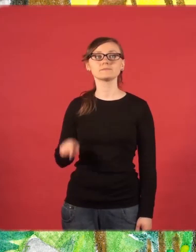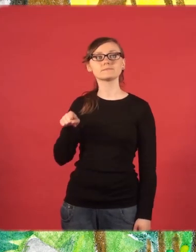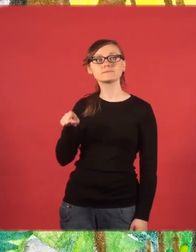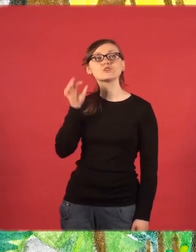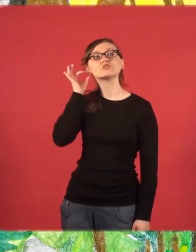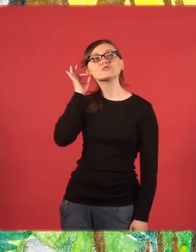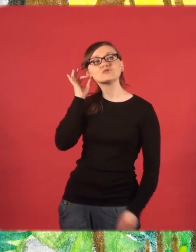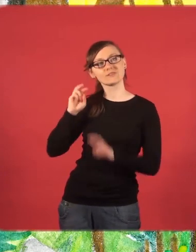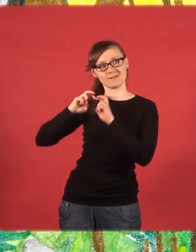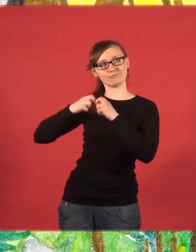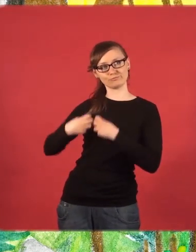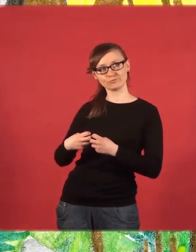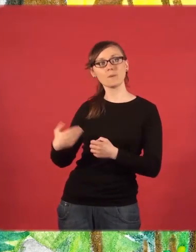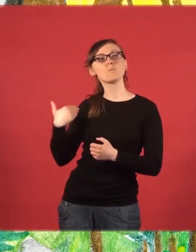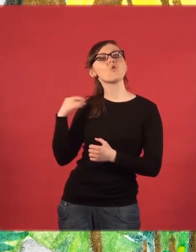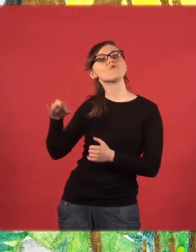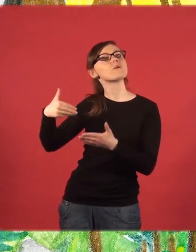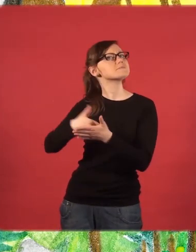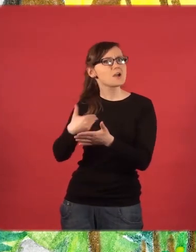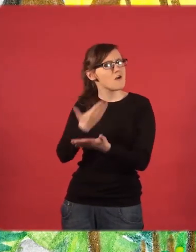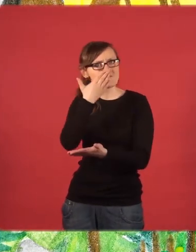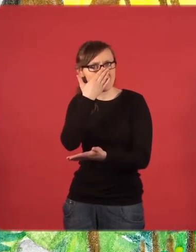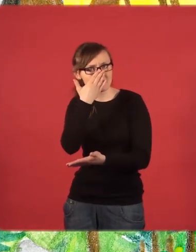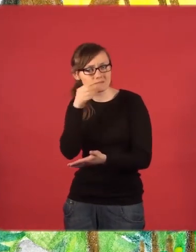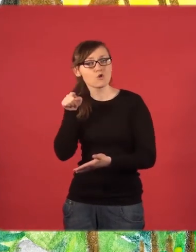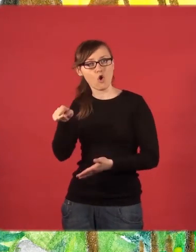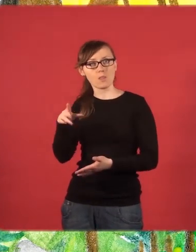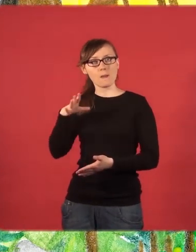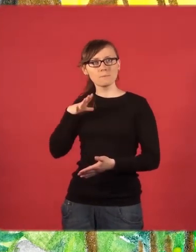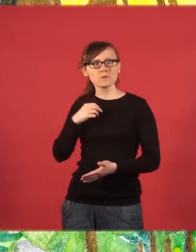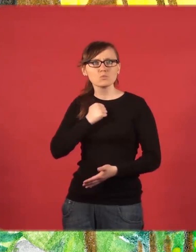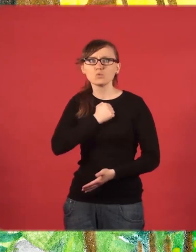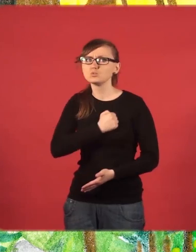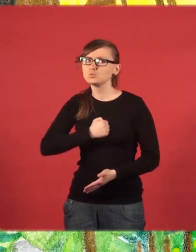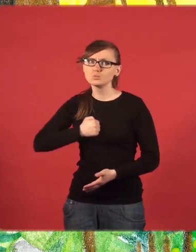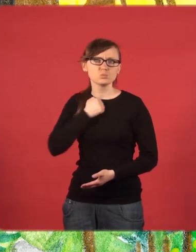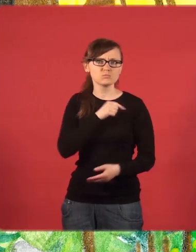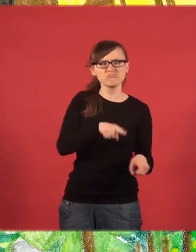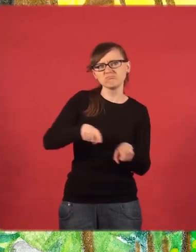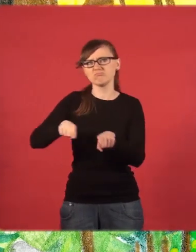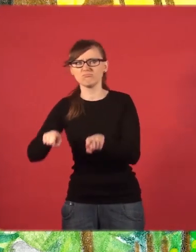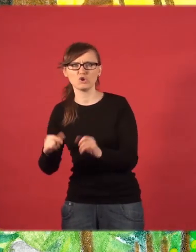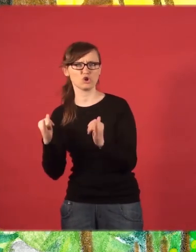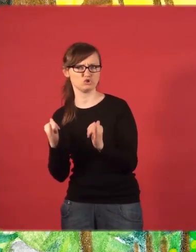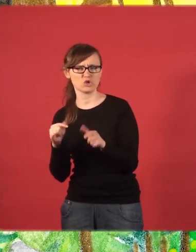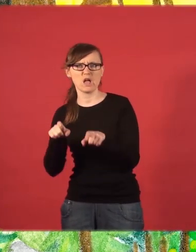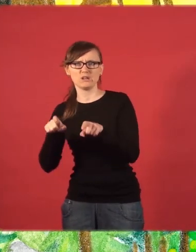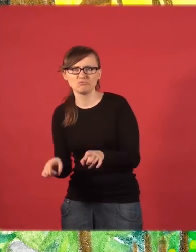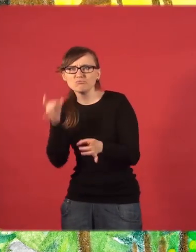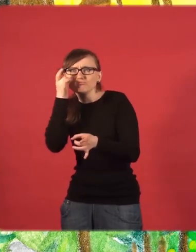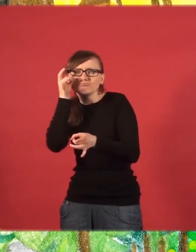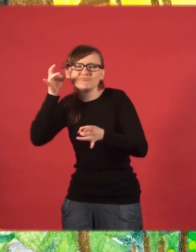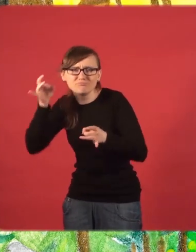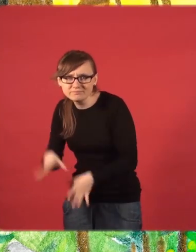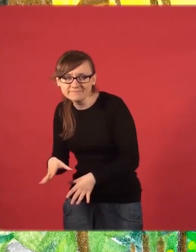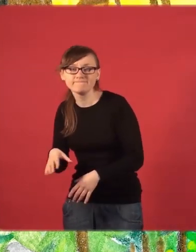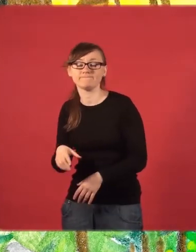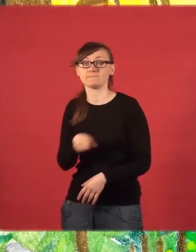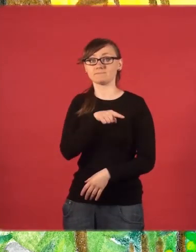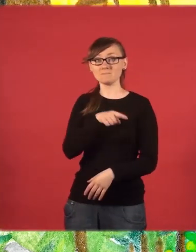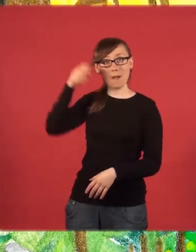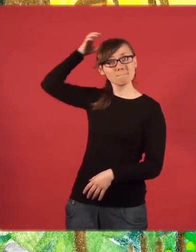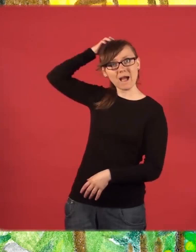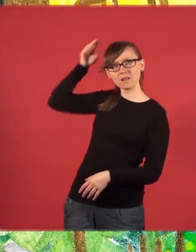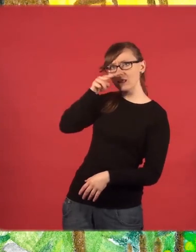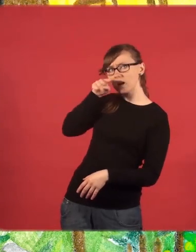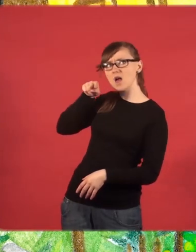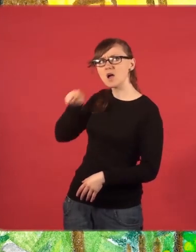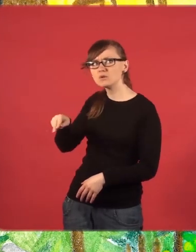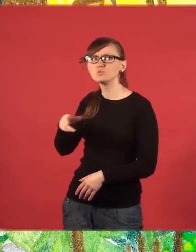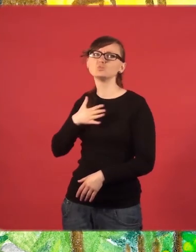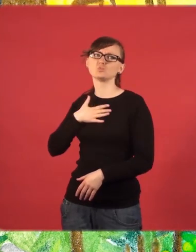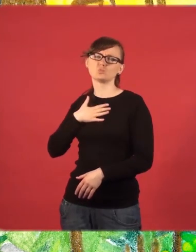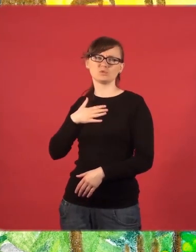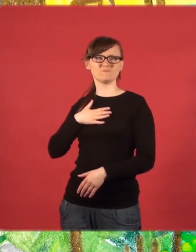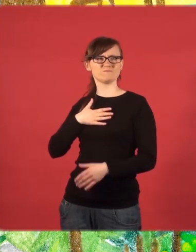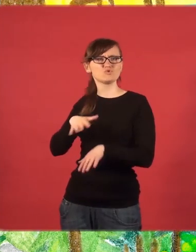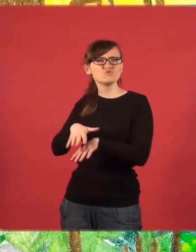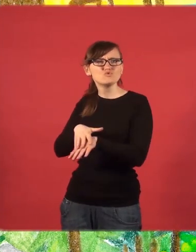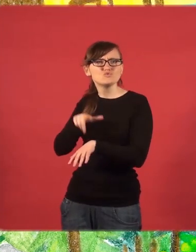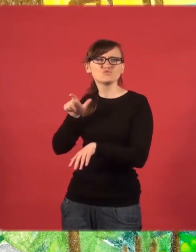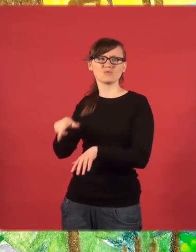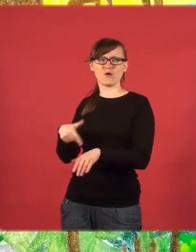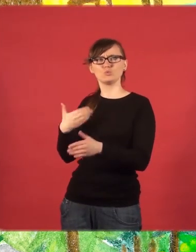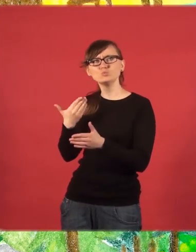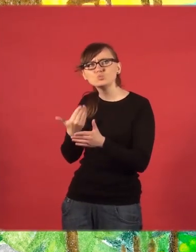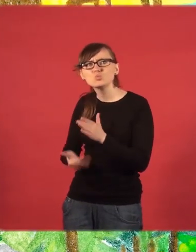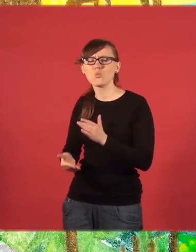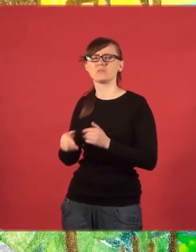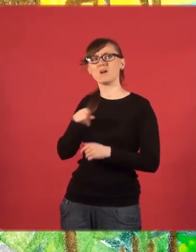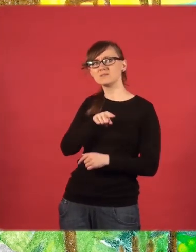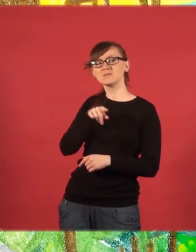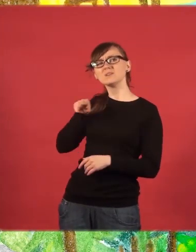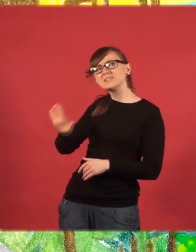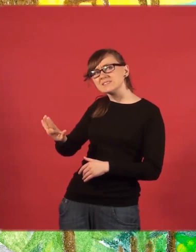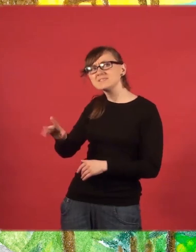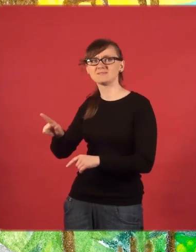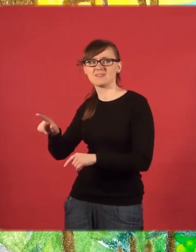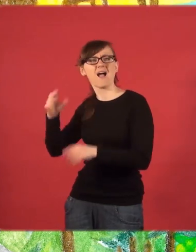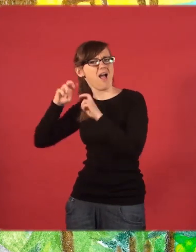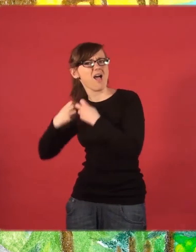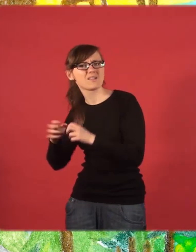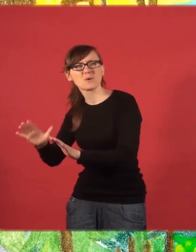Nagle w geście rozpaczy załamała ręce. Opadła na krzesło i zaczęła szlochać. Maryla starała się ją uspokoić, lecz ta odparła, że właśnie przeżyła najtragiczniejszą chwilę w swoim życiu.